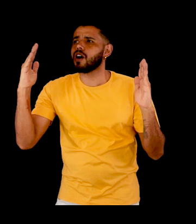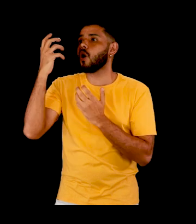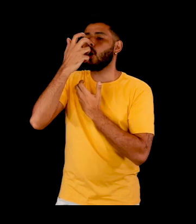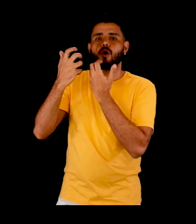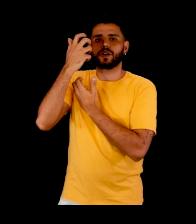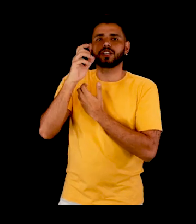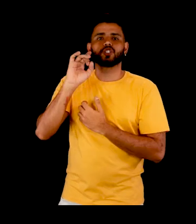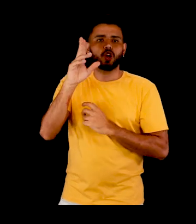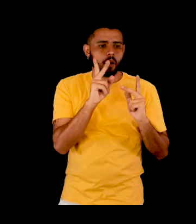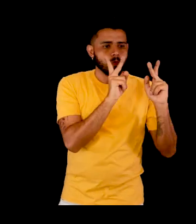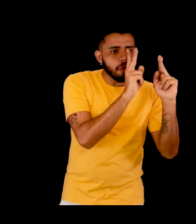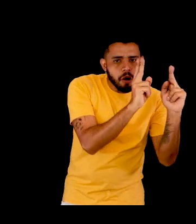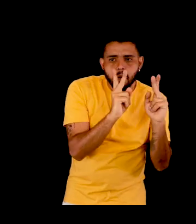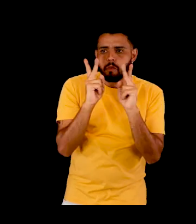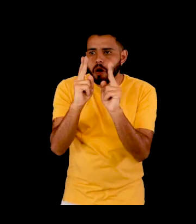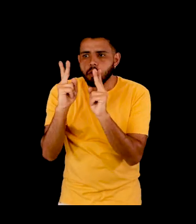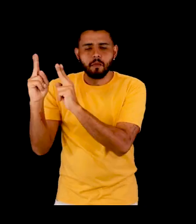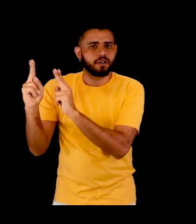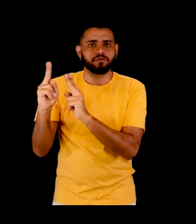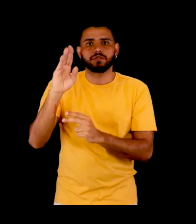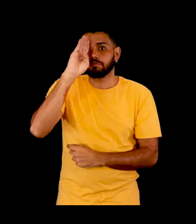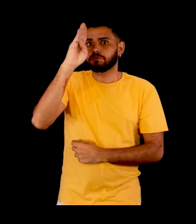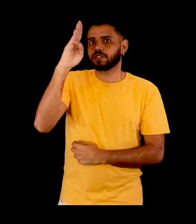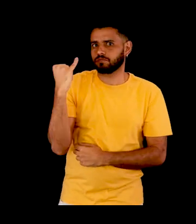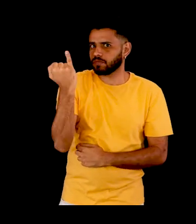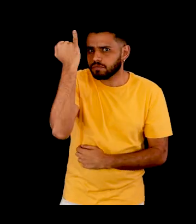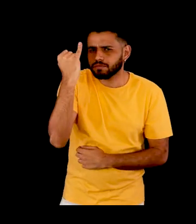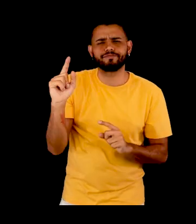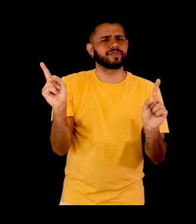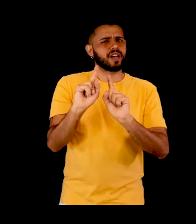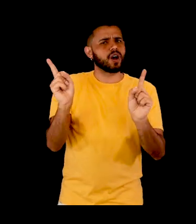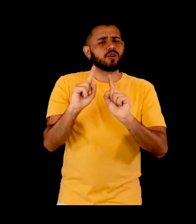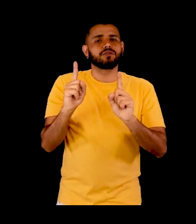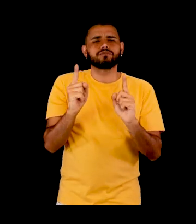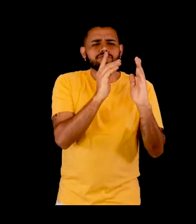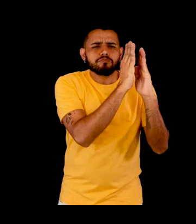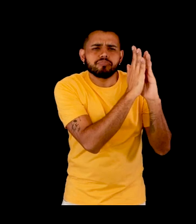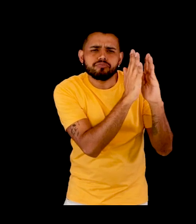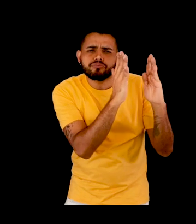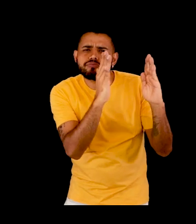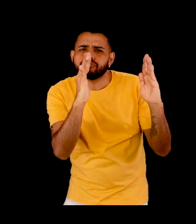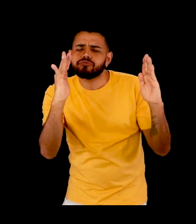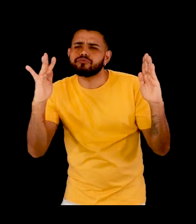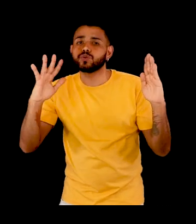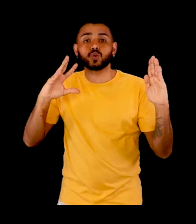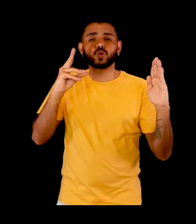Não ouvia só os trechos melhores e mais conhecidos.